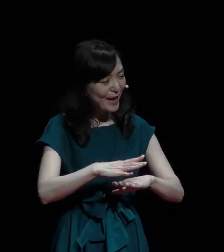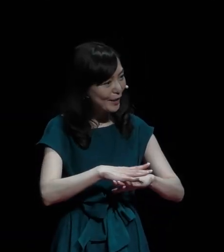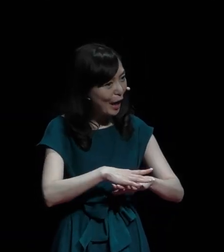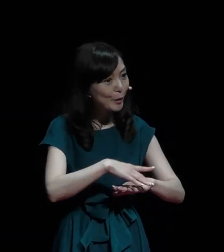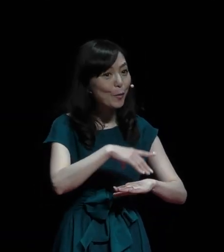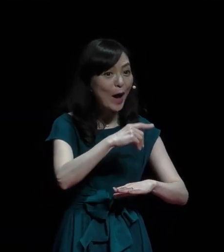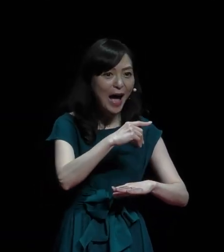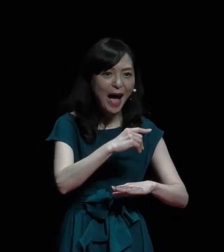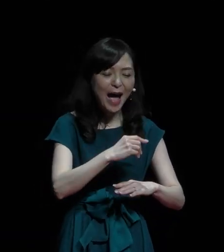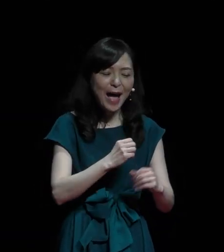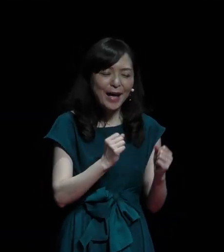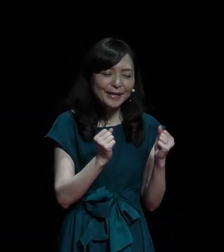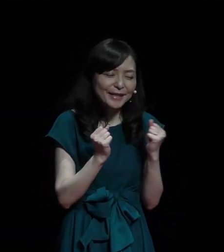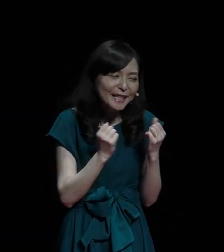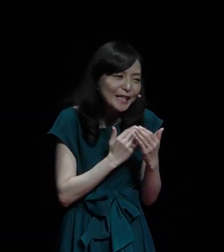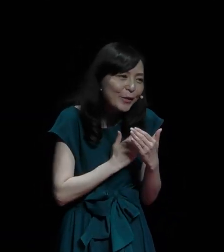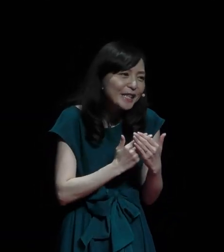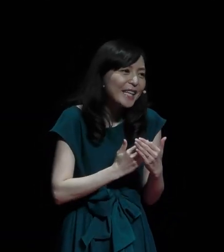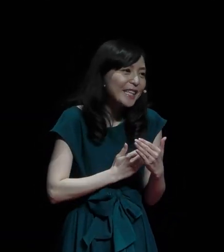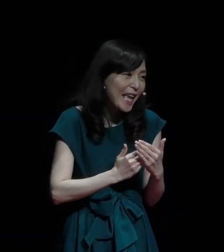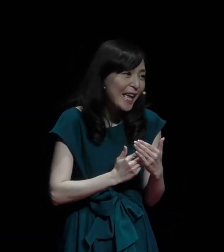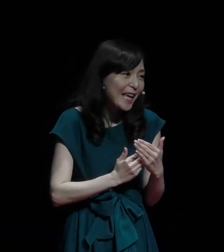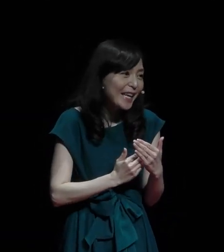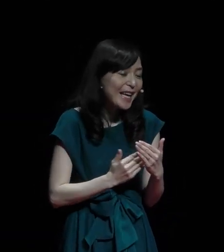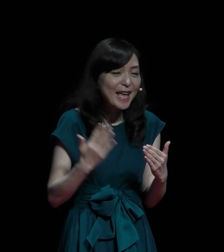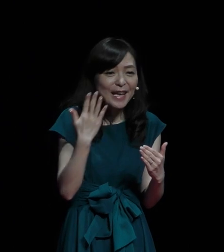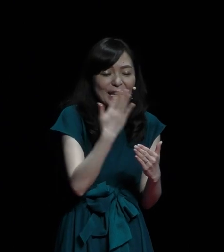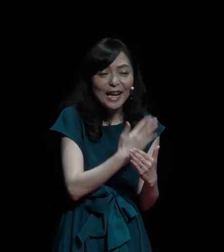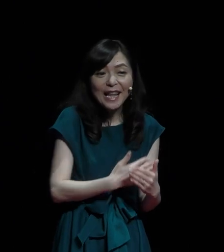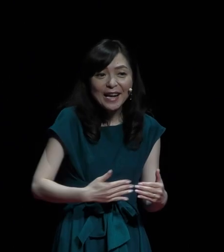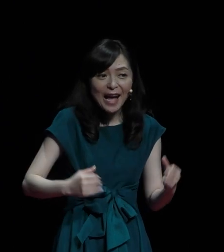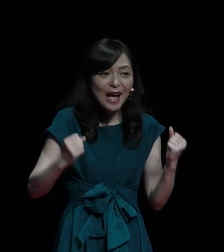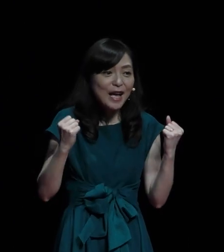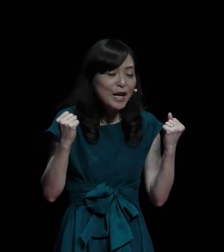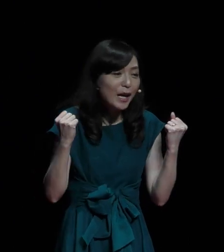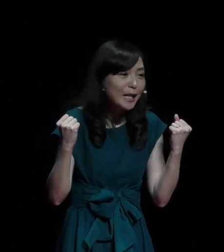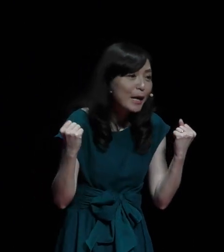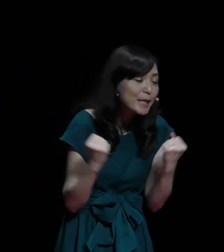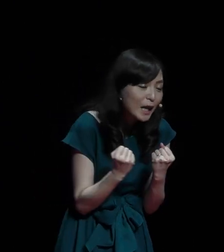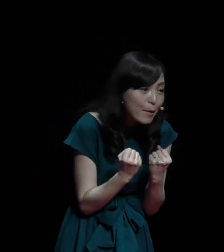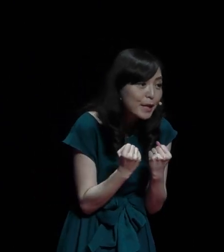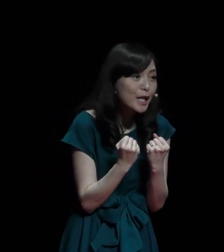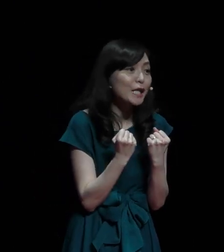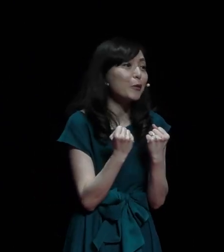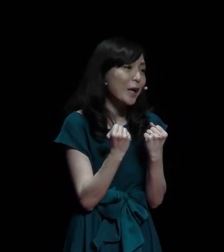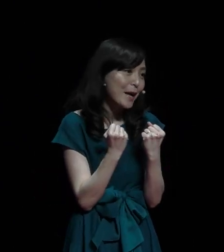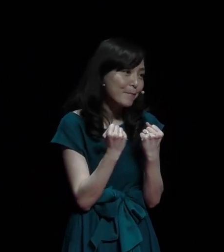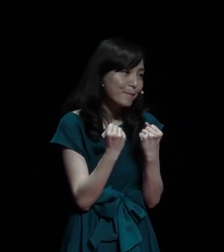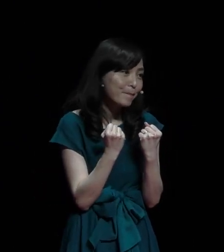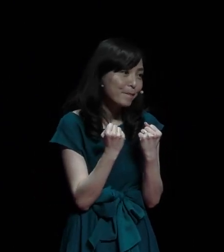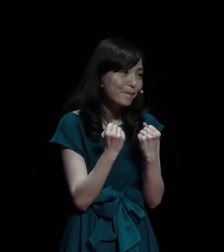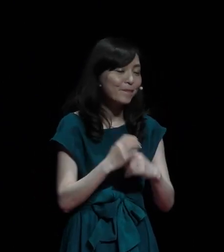Personas que al principio estaban nerviosas y con el cuerpo tenso,